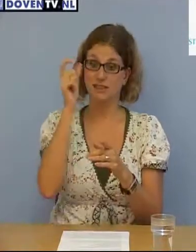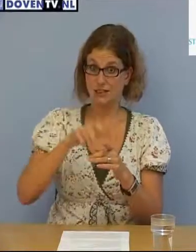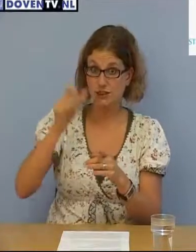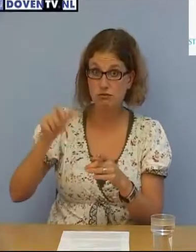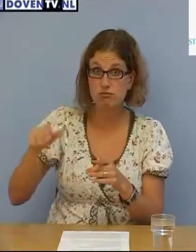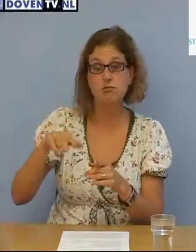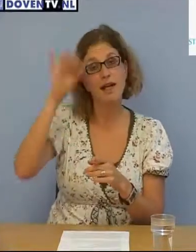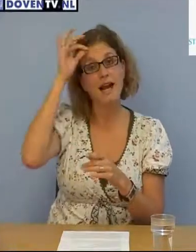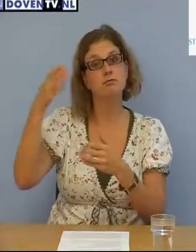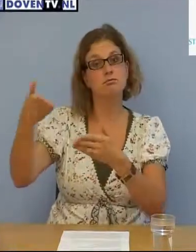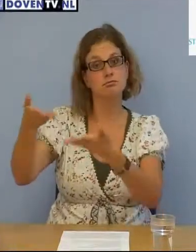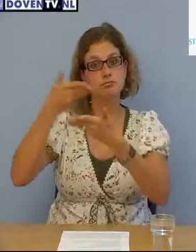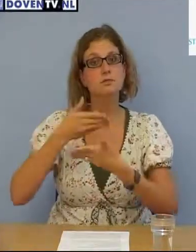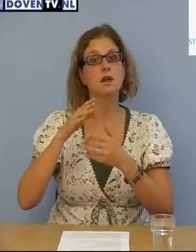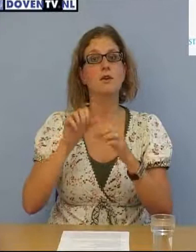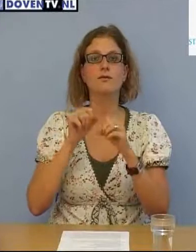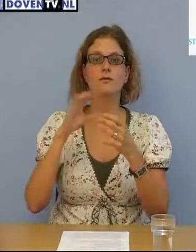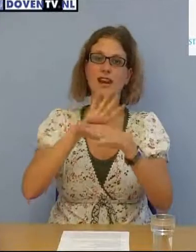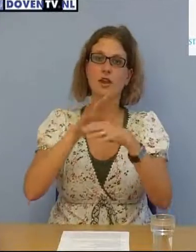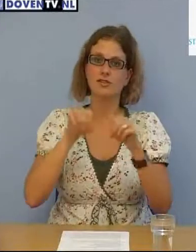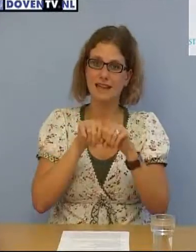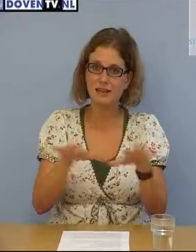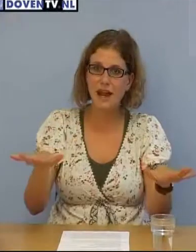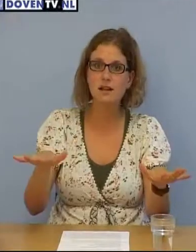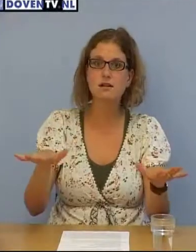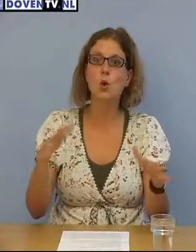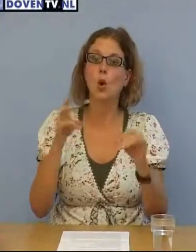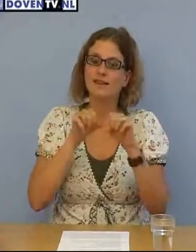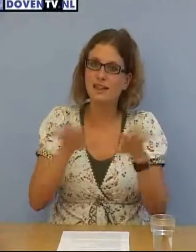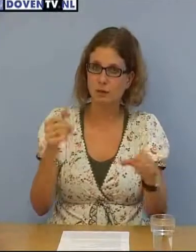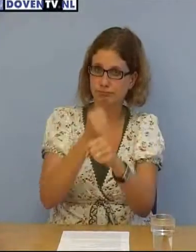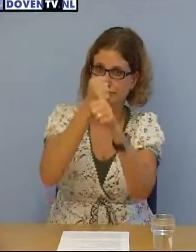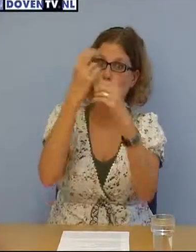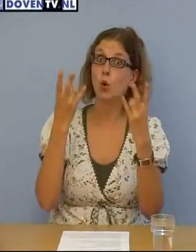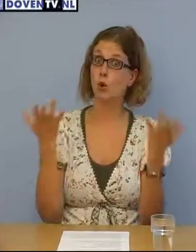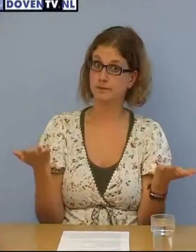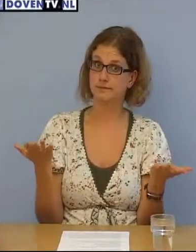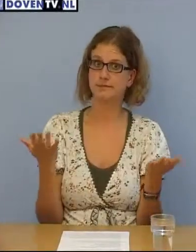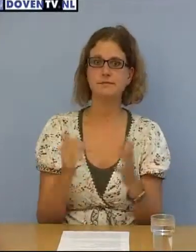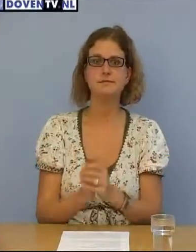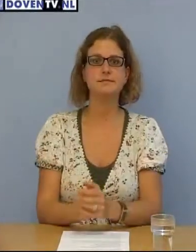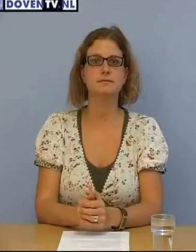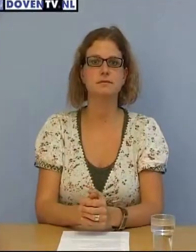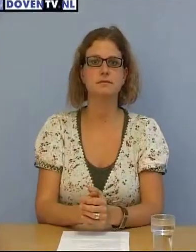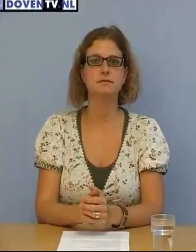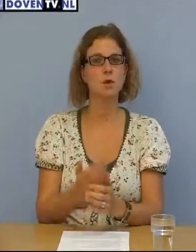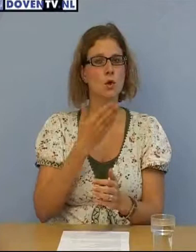De cursisten leren het belang van een vriendennetwerk en hoe je zon netwerk opbouwt.